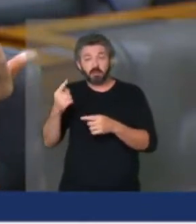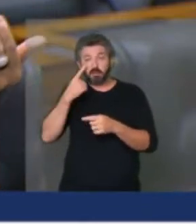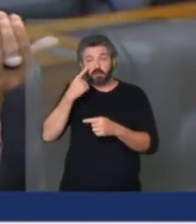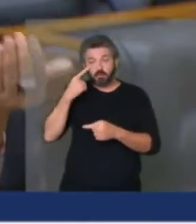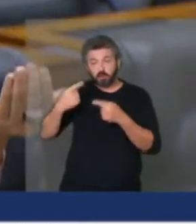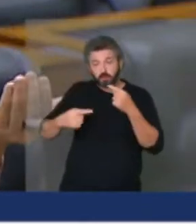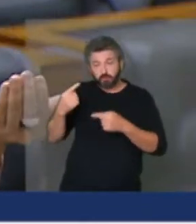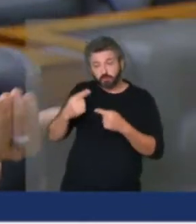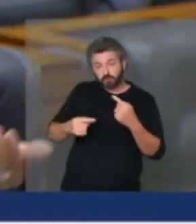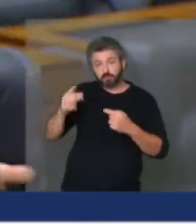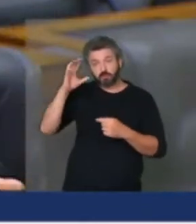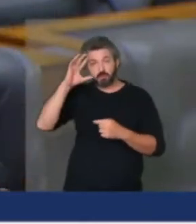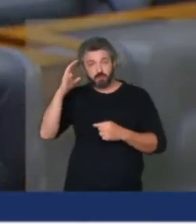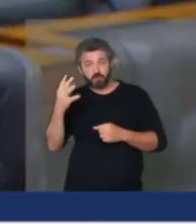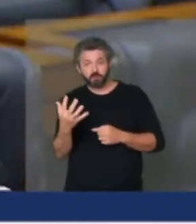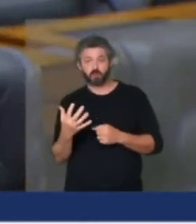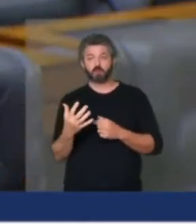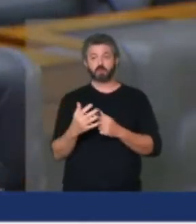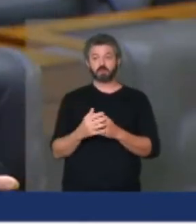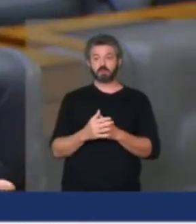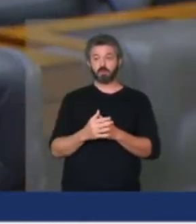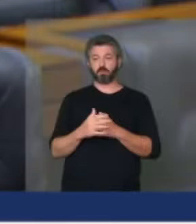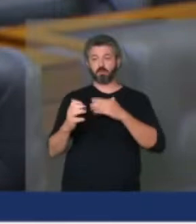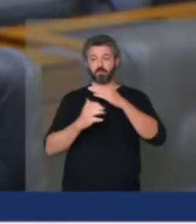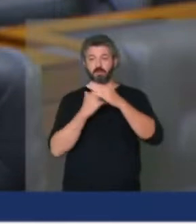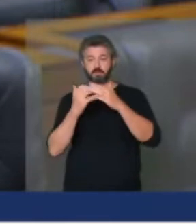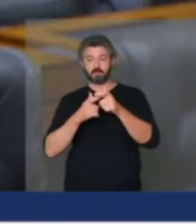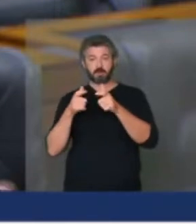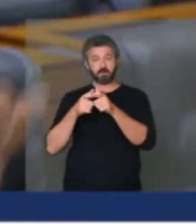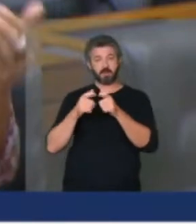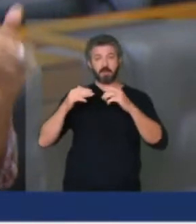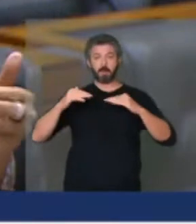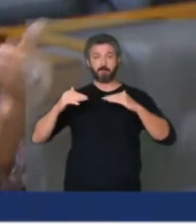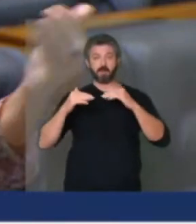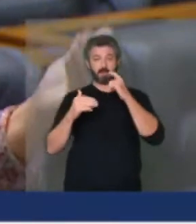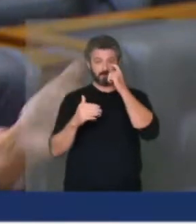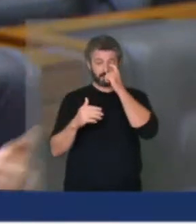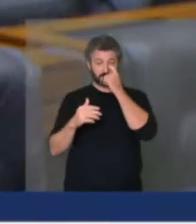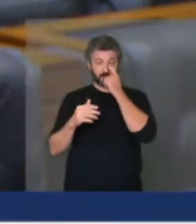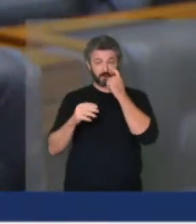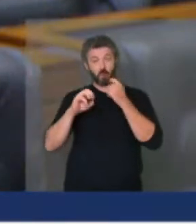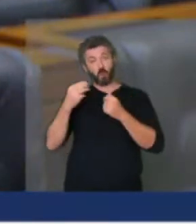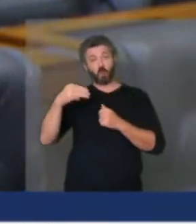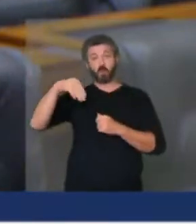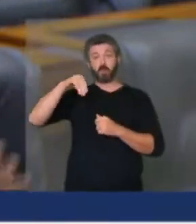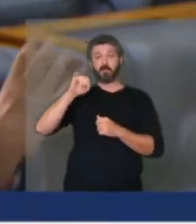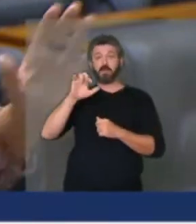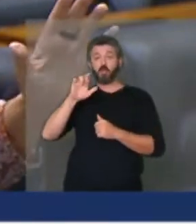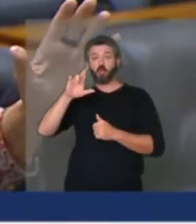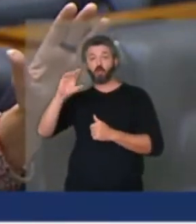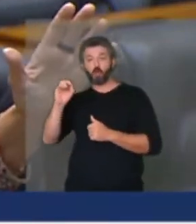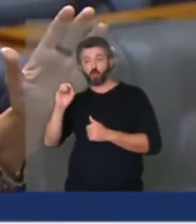PARA AS MÉDIAS OU PARA AS MICROEMPRESAS. [SOA A CAMPAINHA]. O GOVERNO SE RECUSOU A FAZER ISSO. AS VIDAS, A VIDA DAS MULHERES IMPORTAM. A VIDA DAS GRÁVIDAS